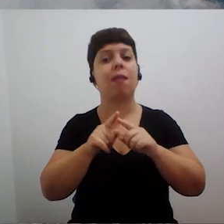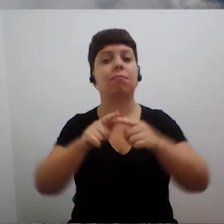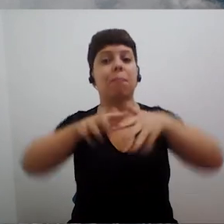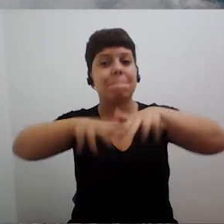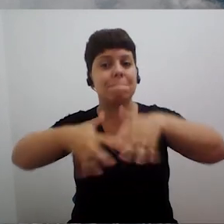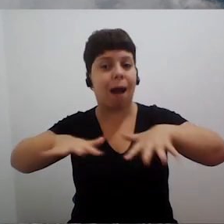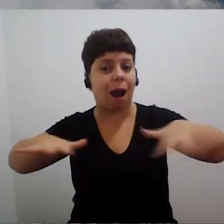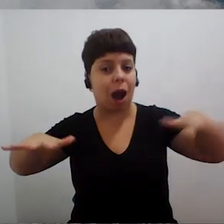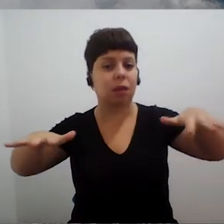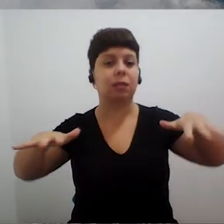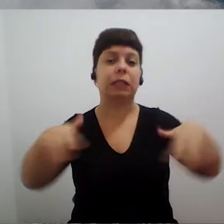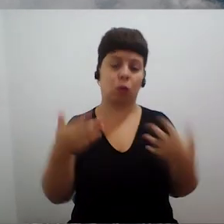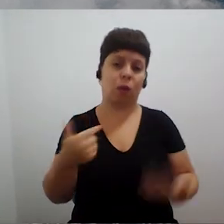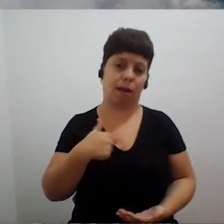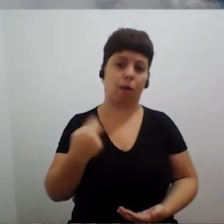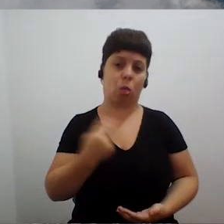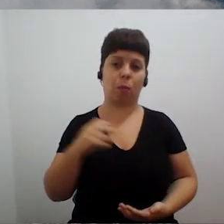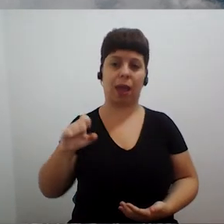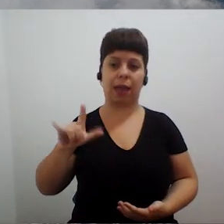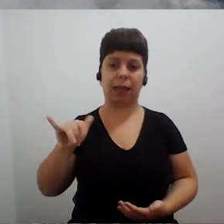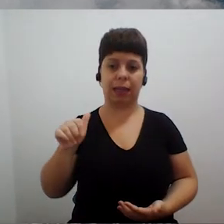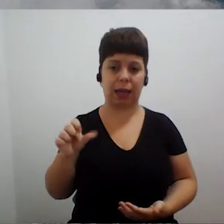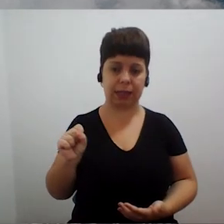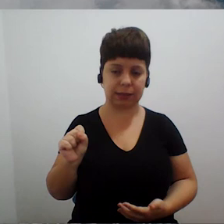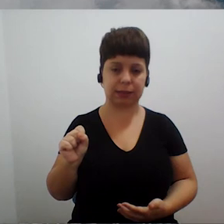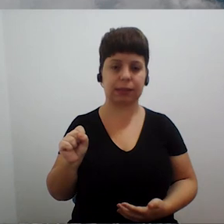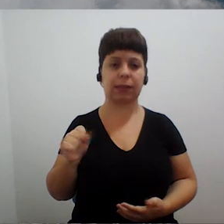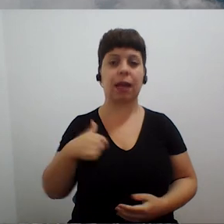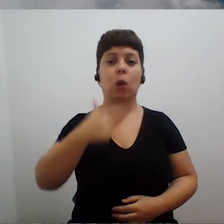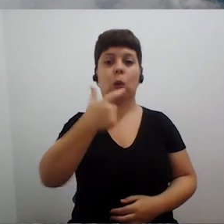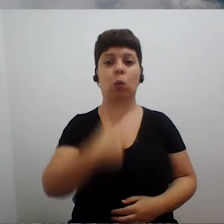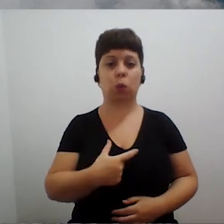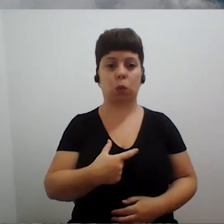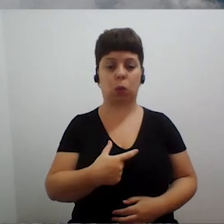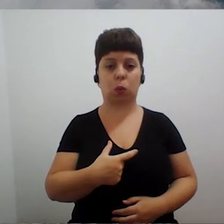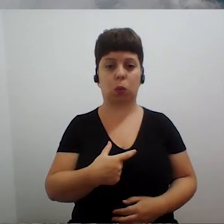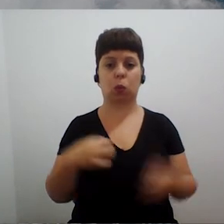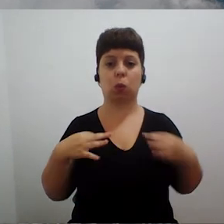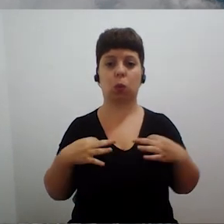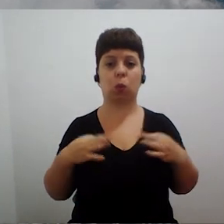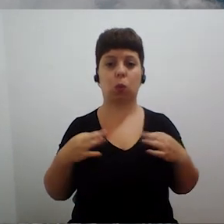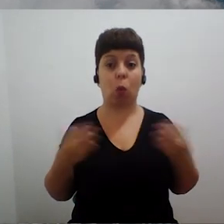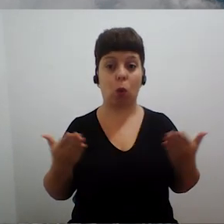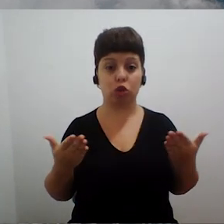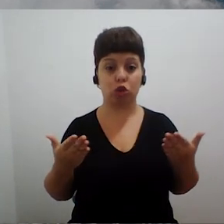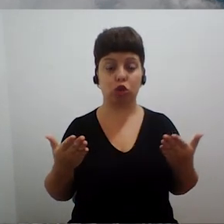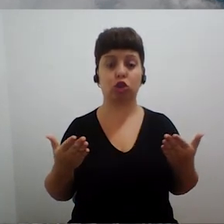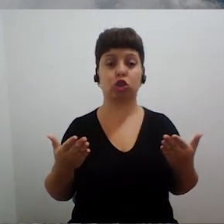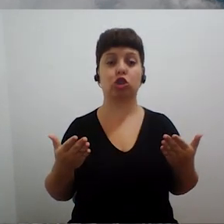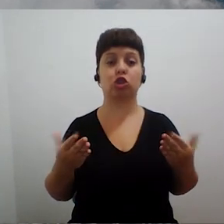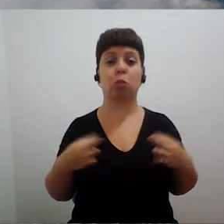Bom, como você falou sou o Elias e estou usando hoje uma blusa vermelha,